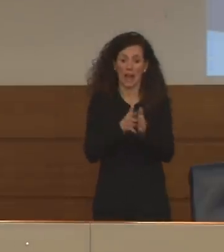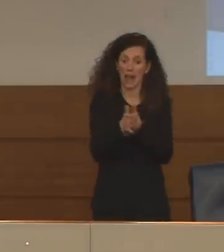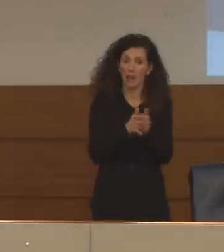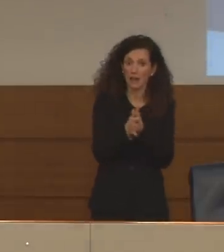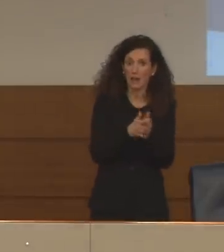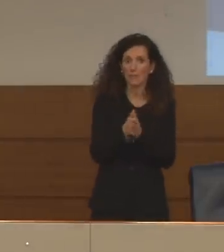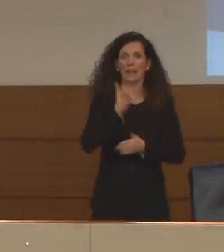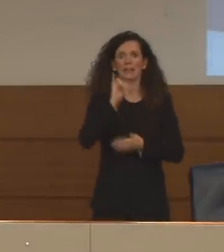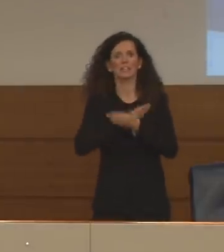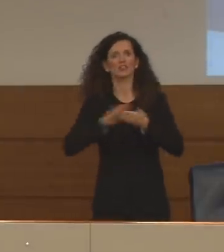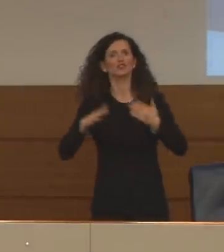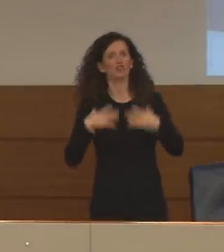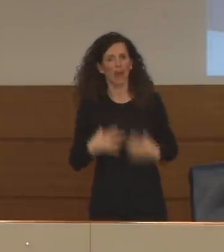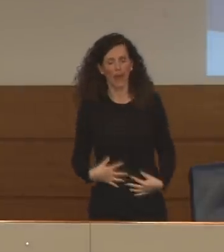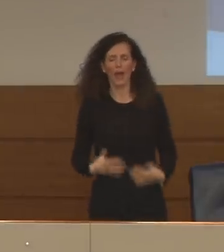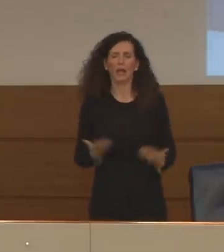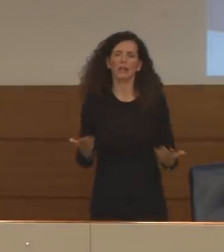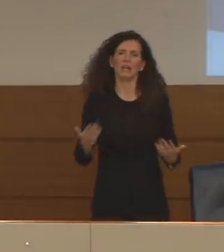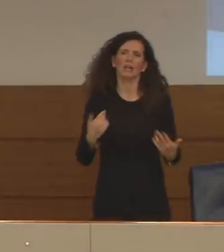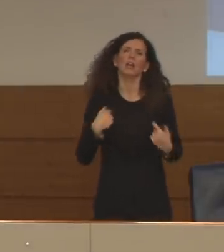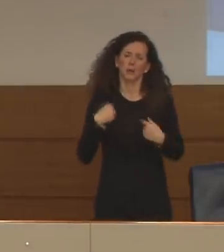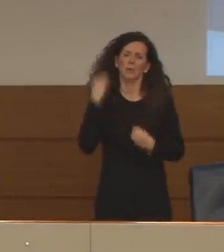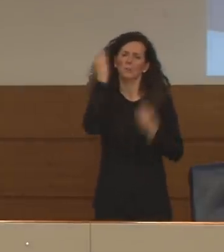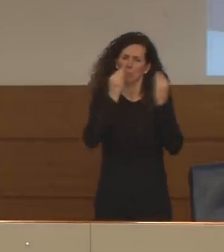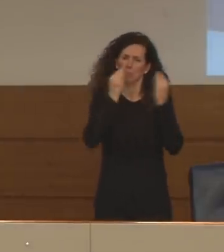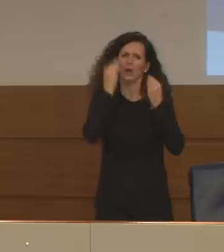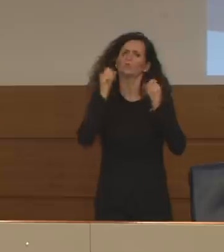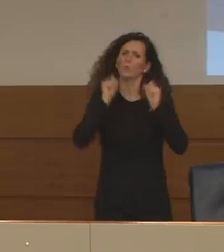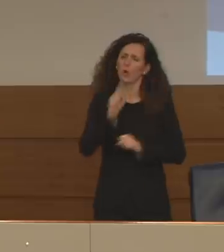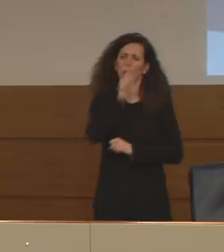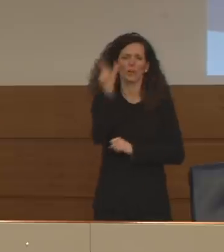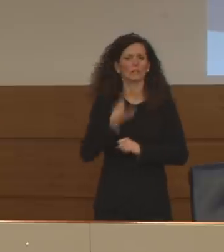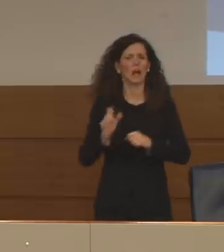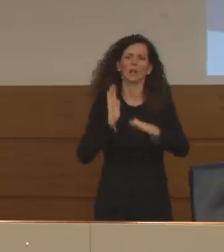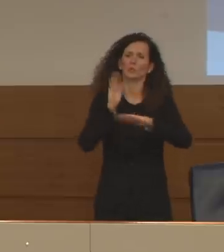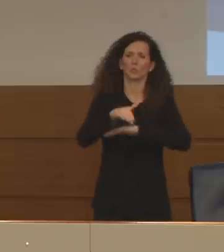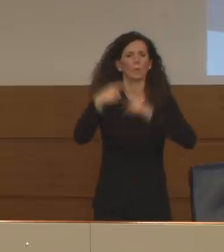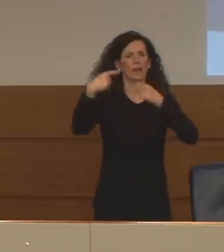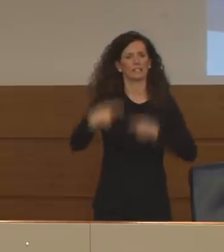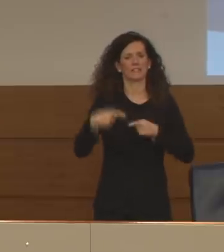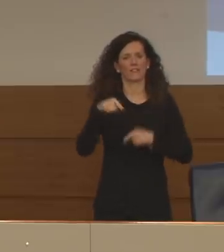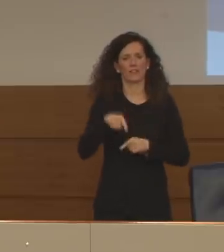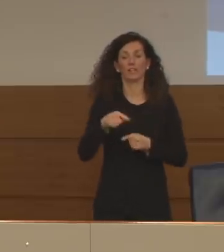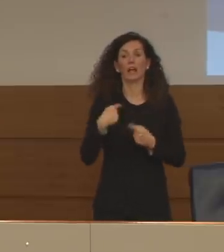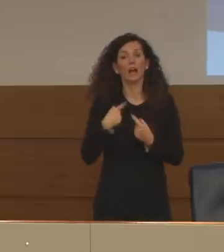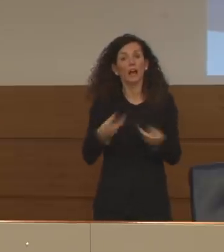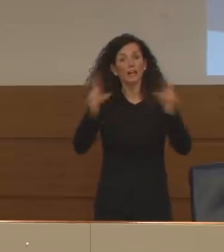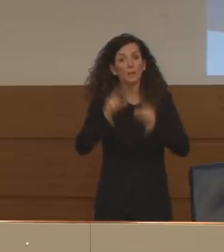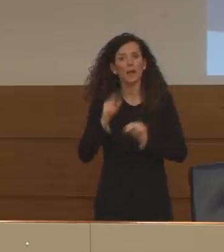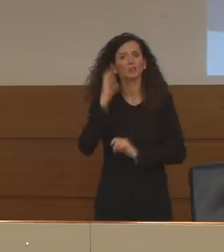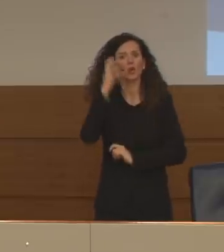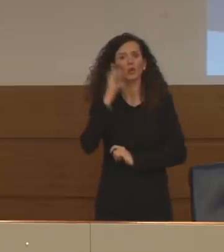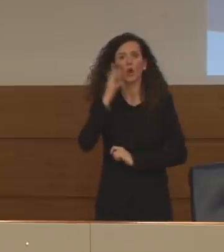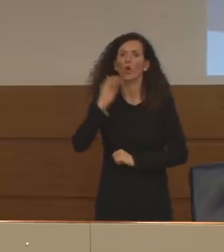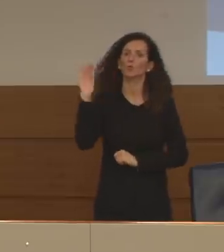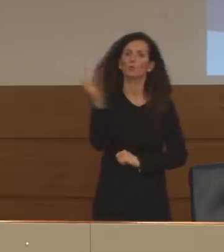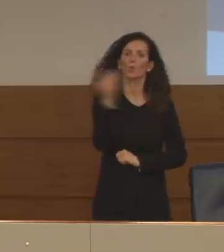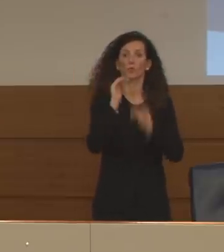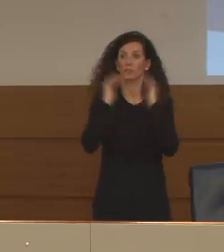dell'igiene, io penso che l'Italia potrà superare questa sfida e ripeto con orgoglio che tutti ci stanno imitando.